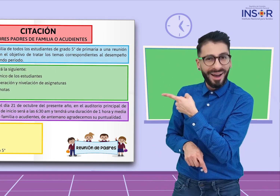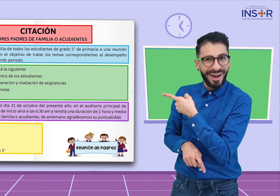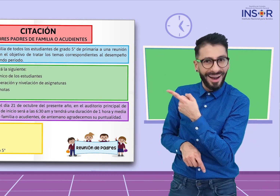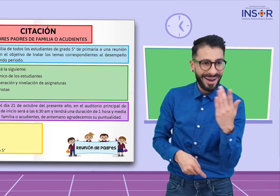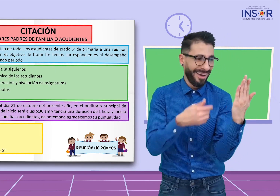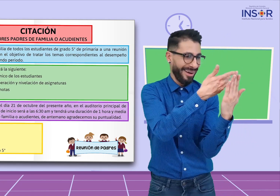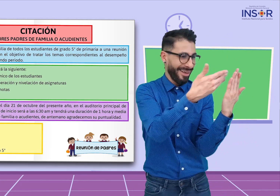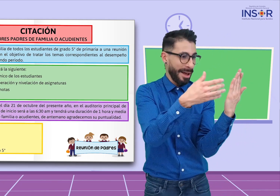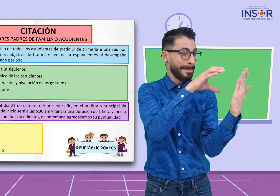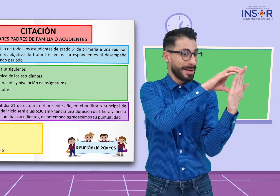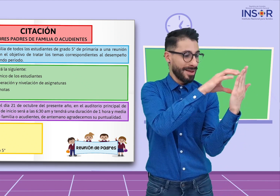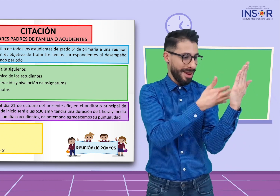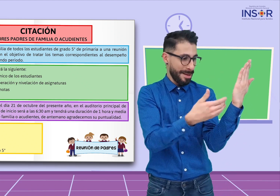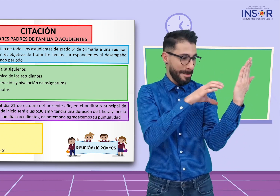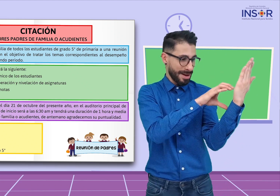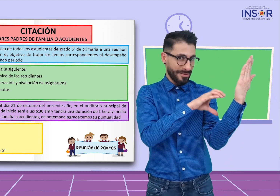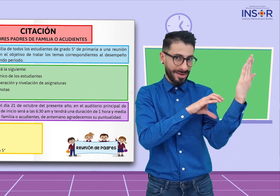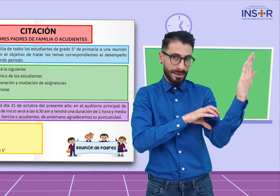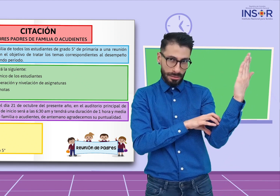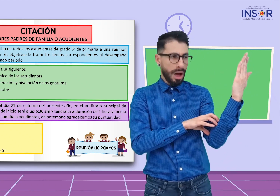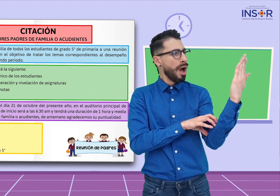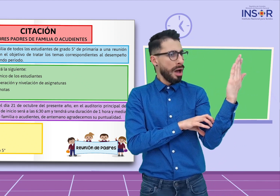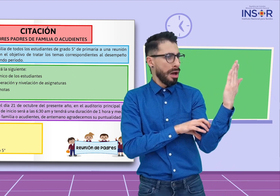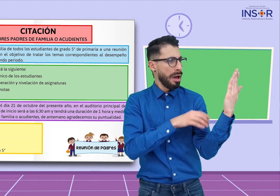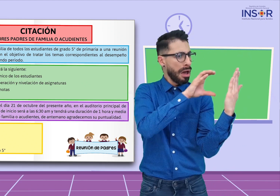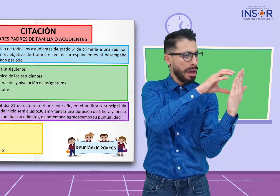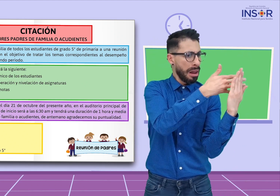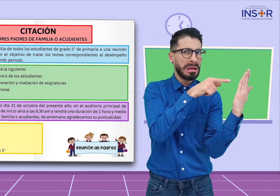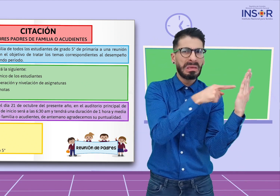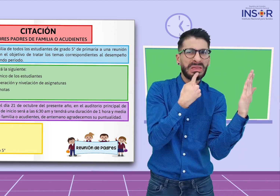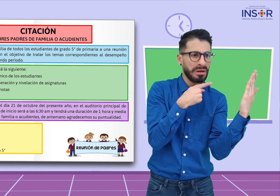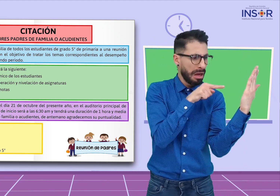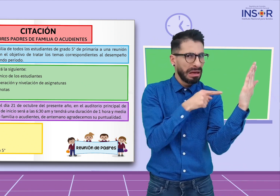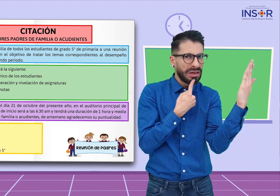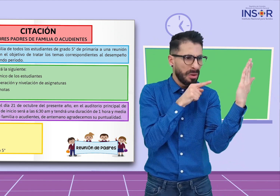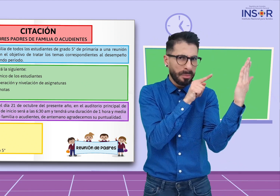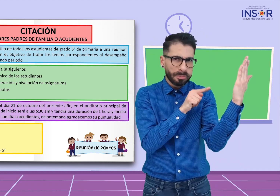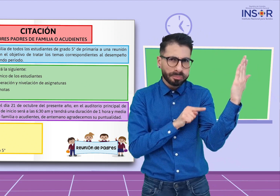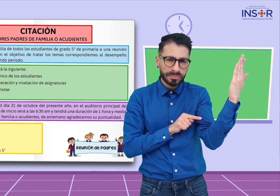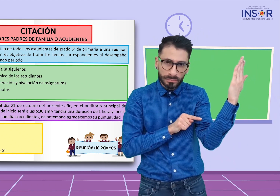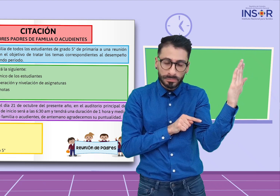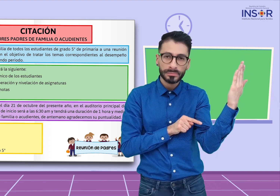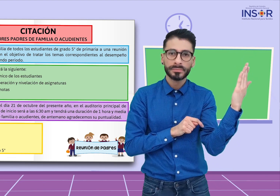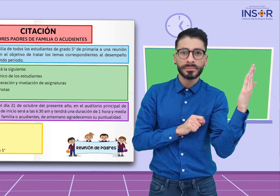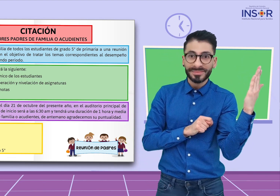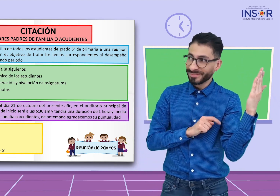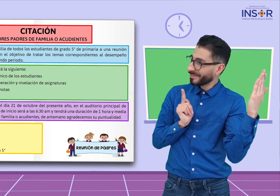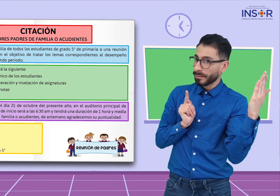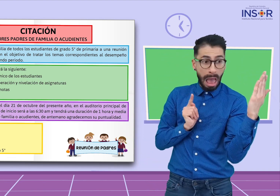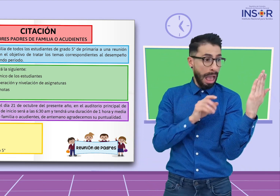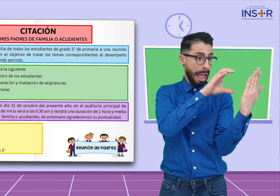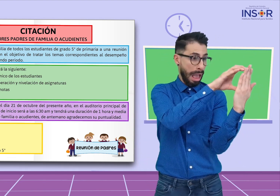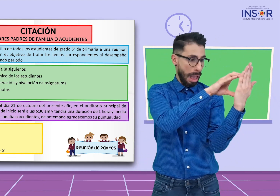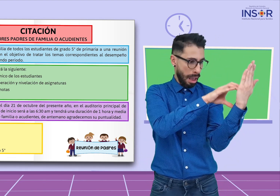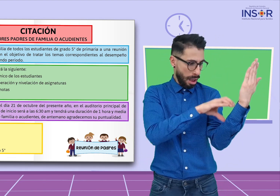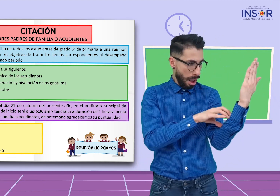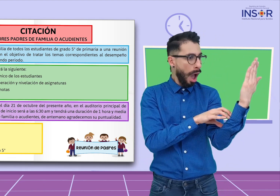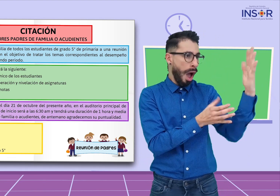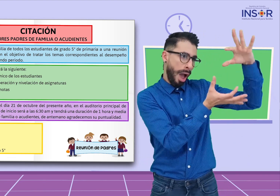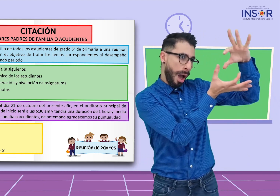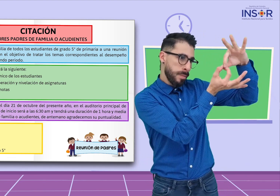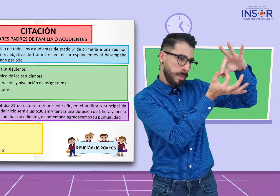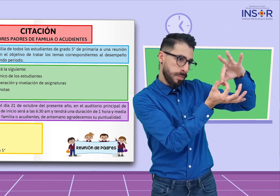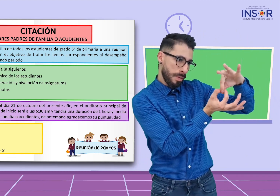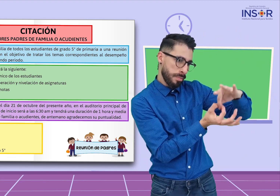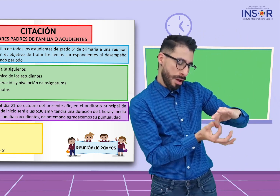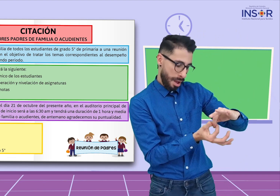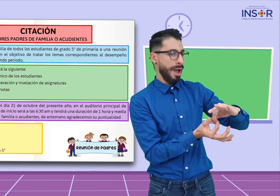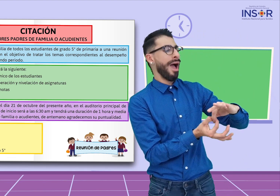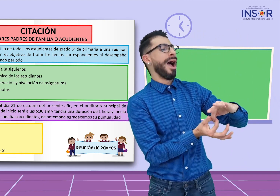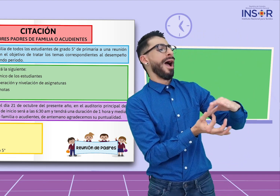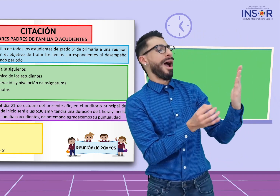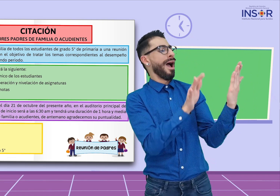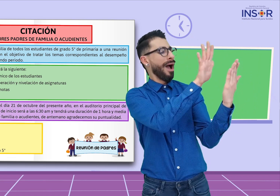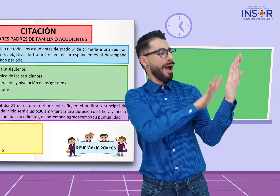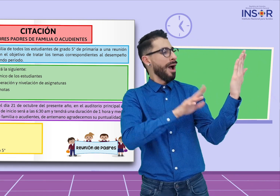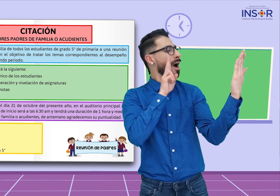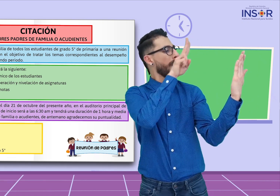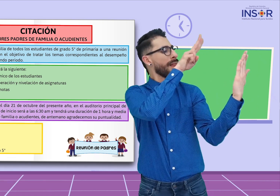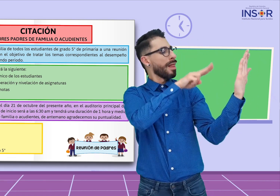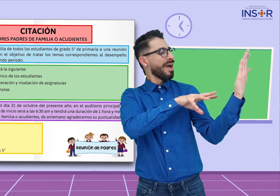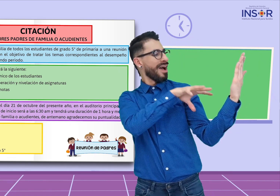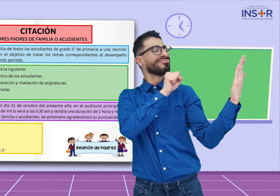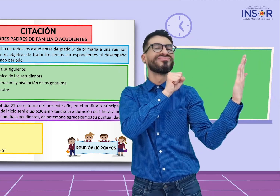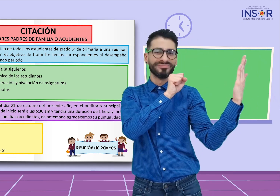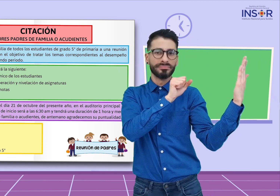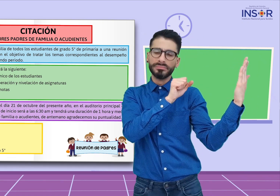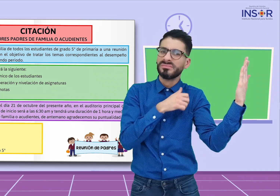Ya comprendemos cómo se relacionan cada una de las partes con el texto en su totalidad.